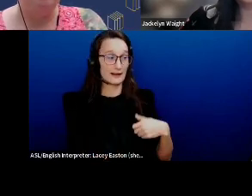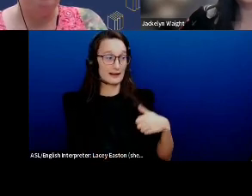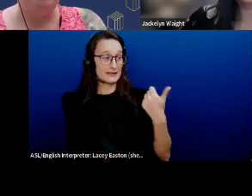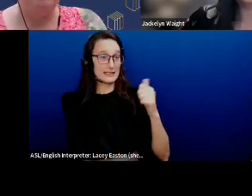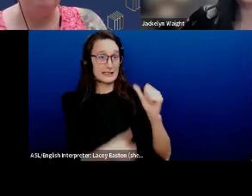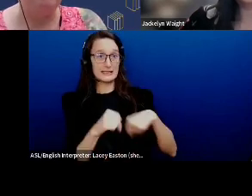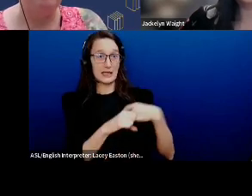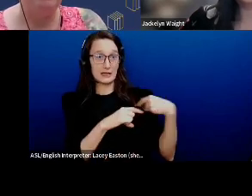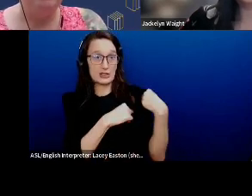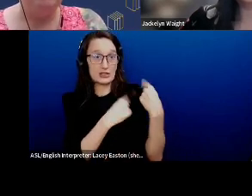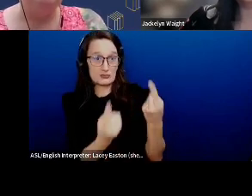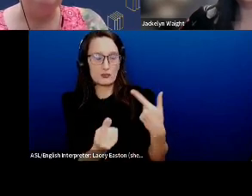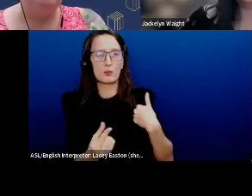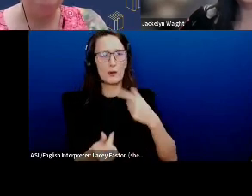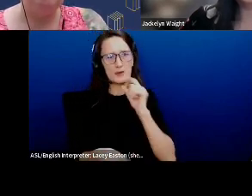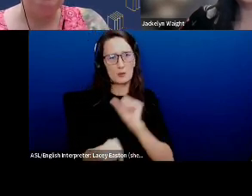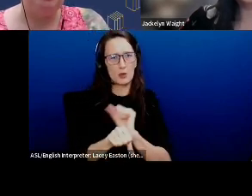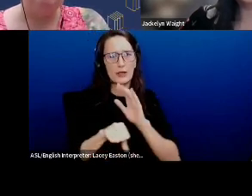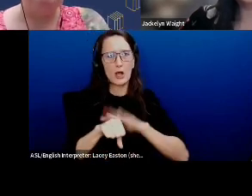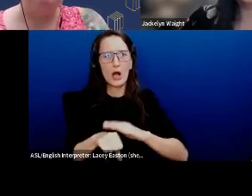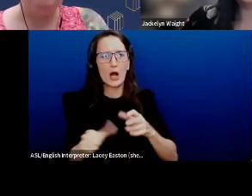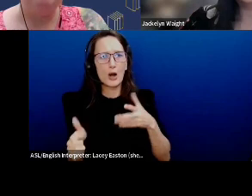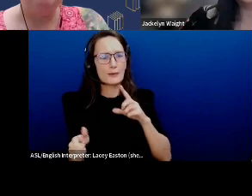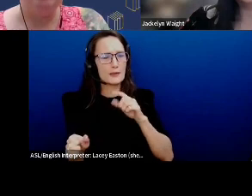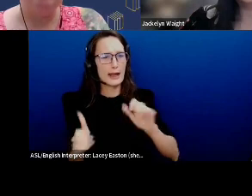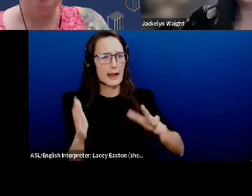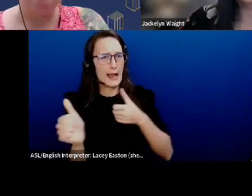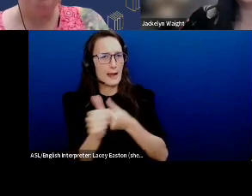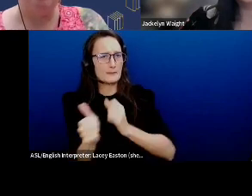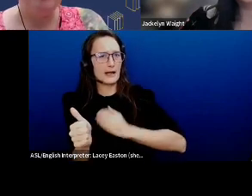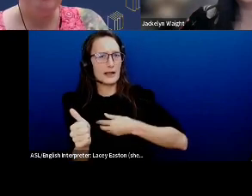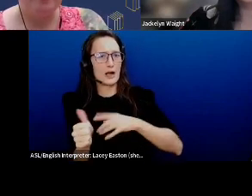sistema actual de pedidos en línea. La presentación de hoy brindará información sobre nuestro